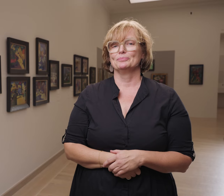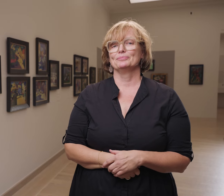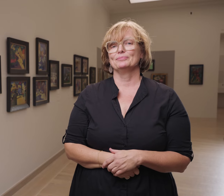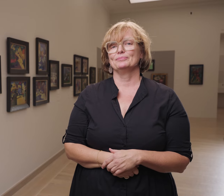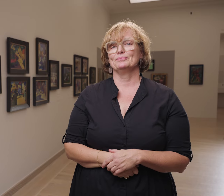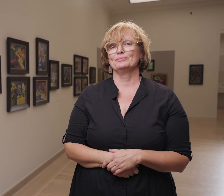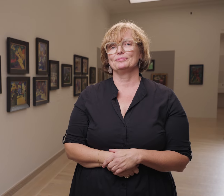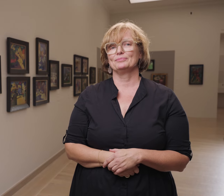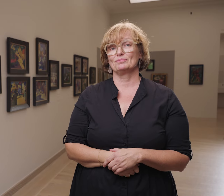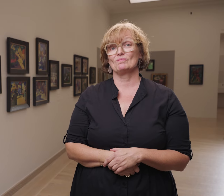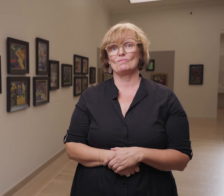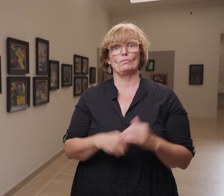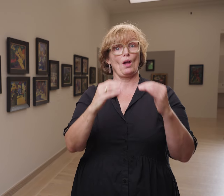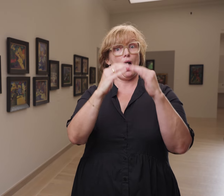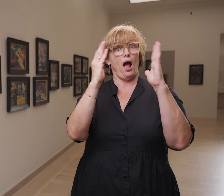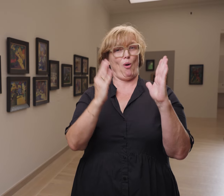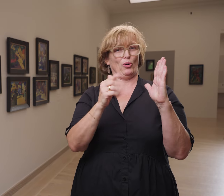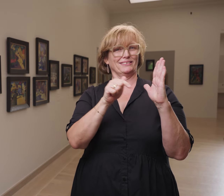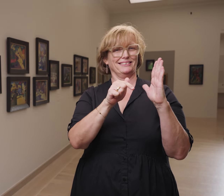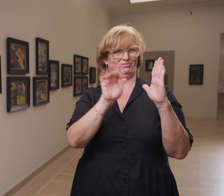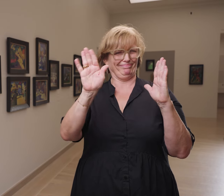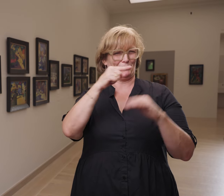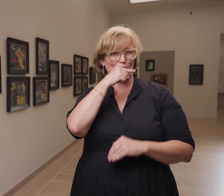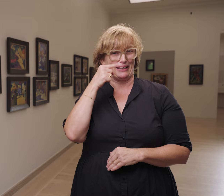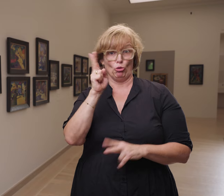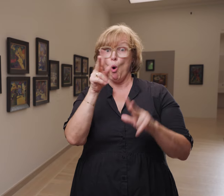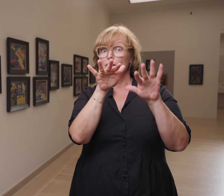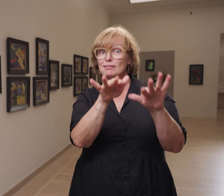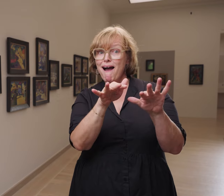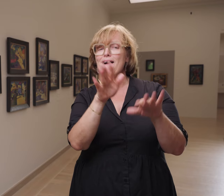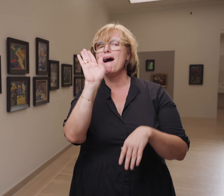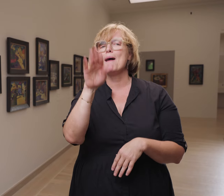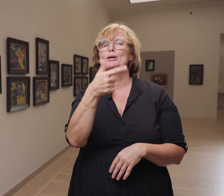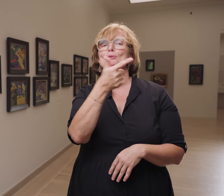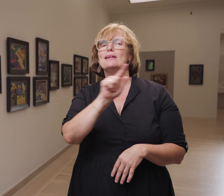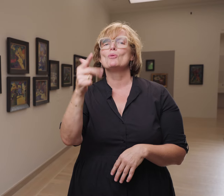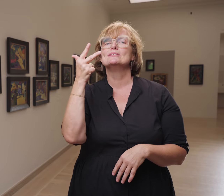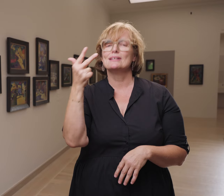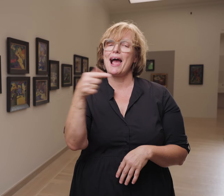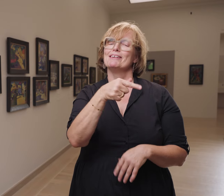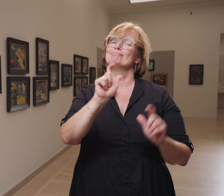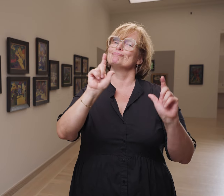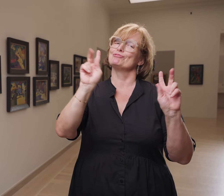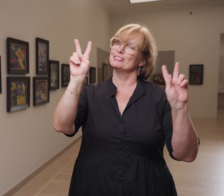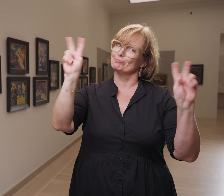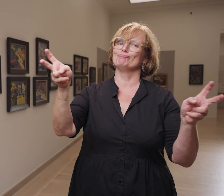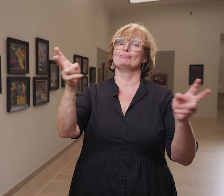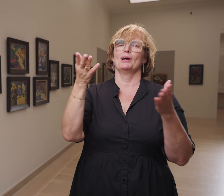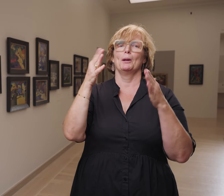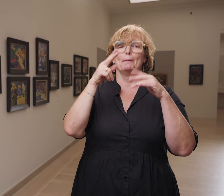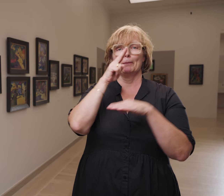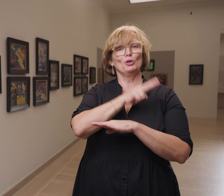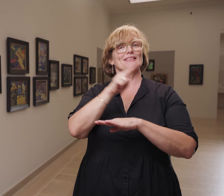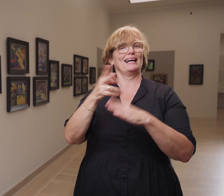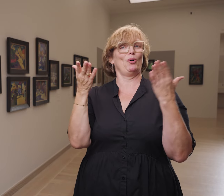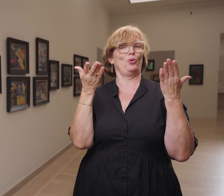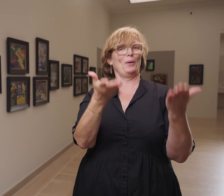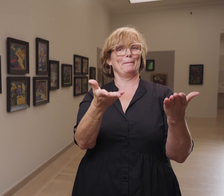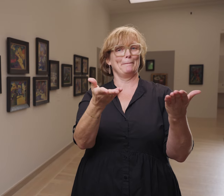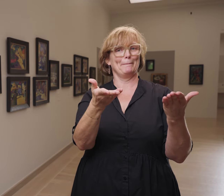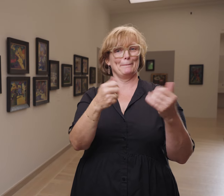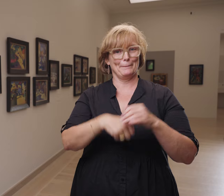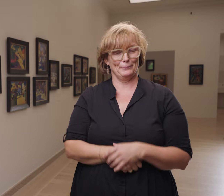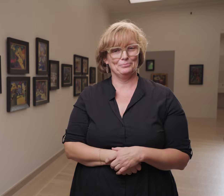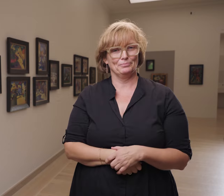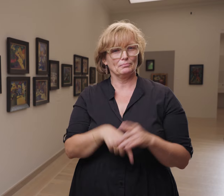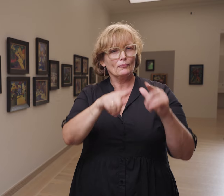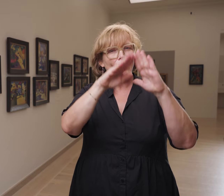Das Münter-Haus ist seit 2003 ein Museum.